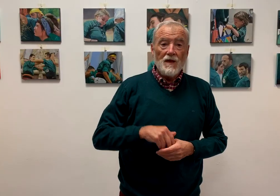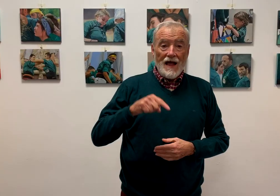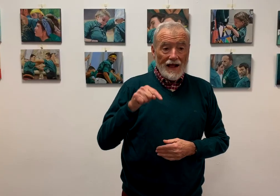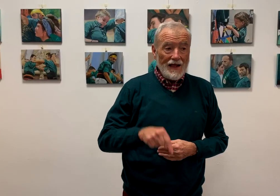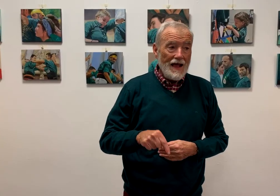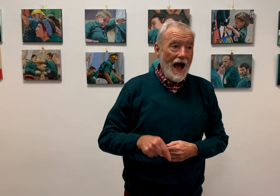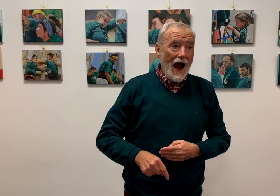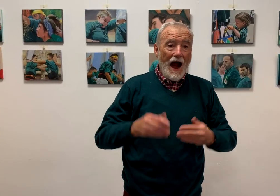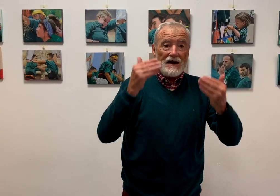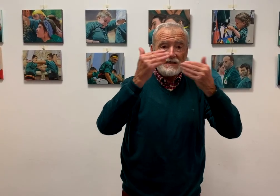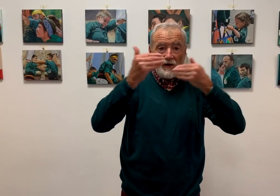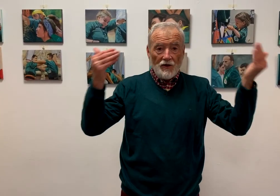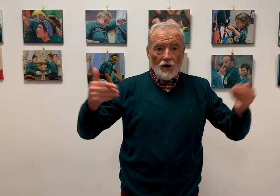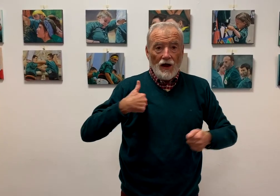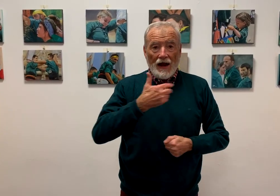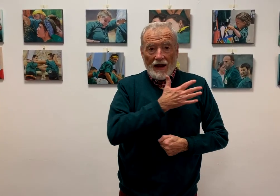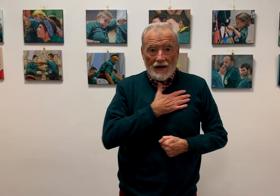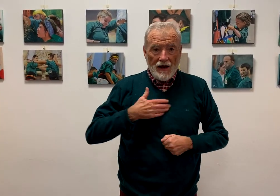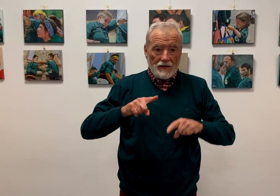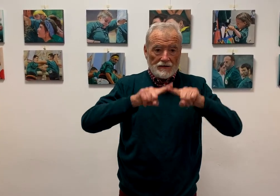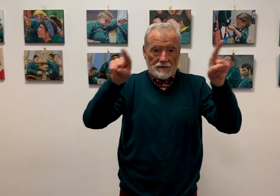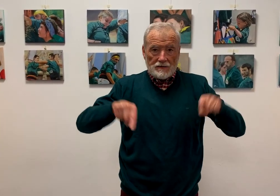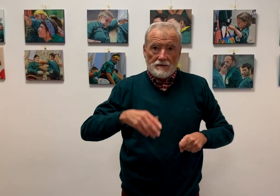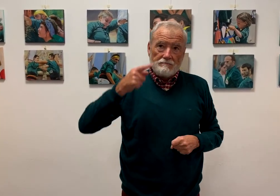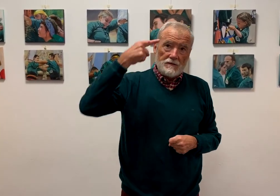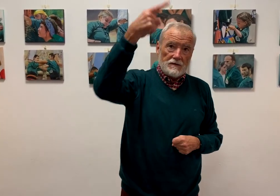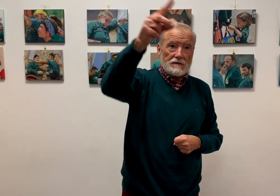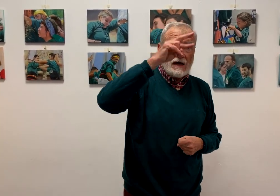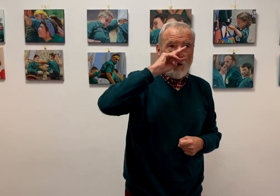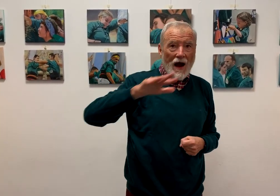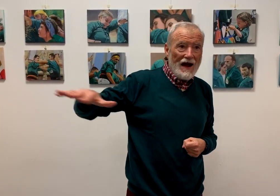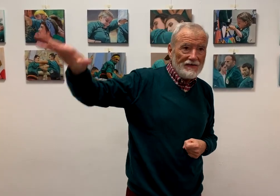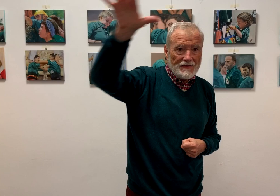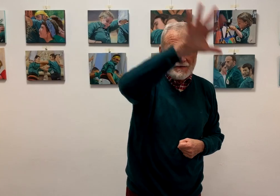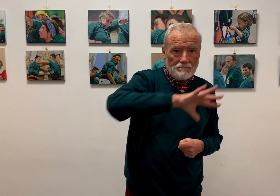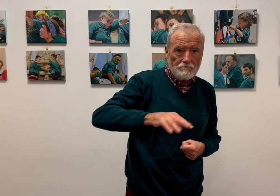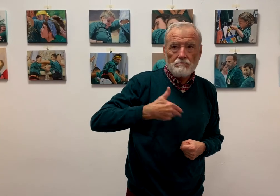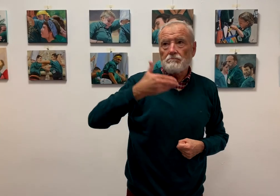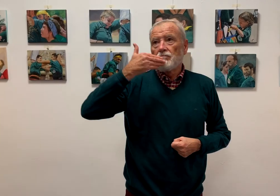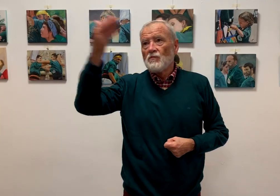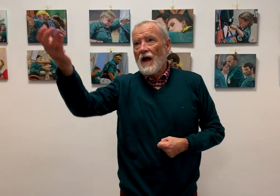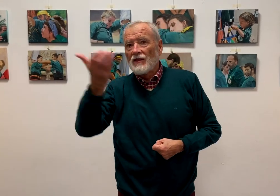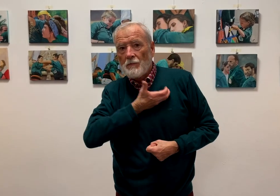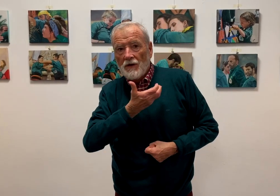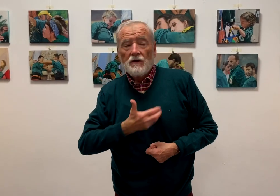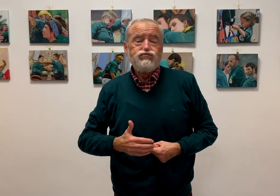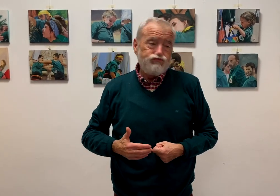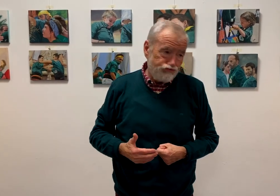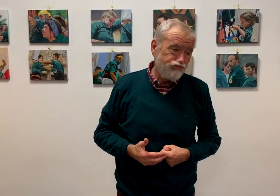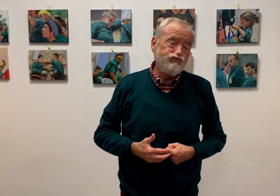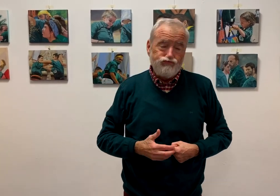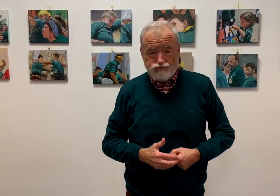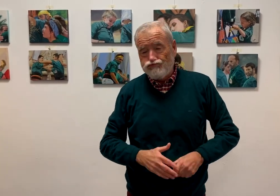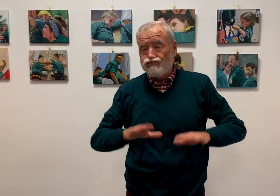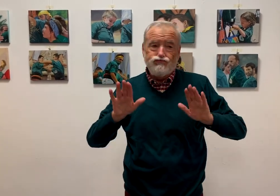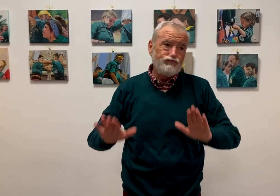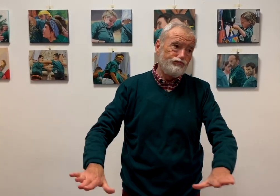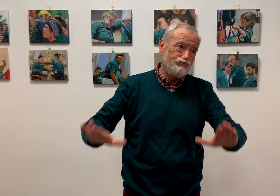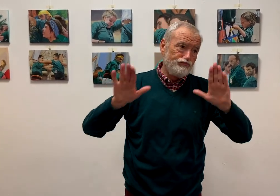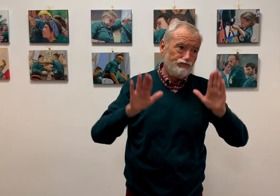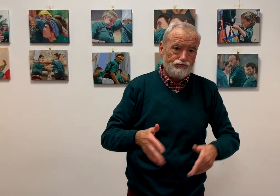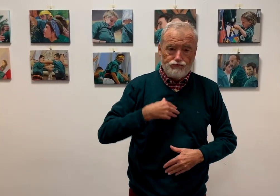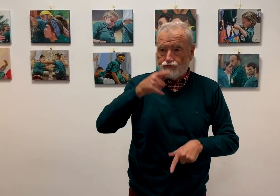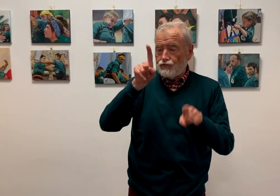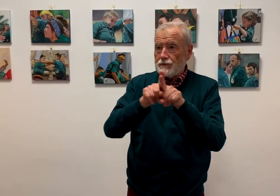Yo quería hacer alguna exposición en Sant Cugat, lo pedí al ayuntamiento, me dijeron que si, pero que había que esperar.